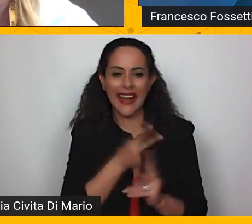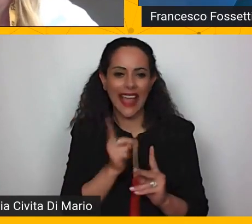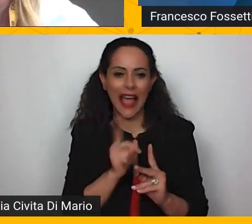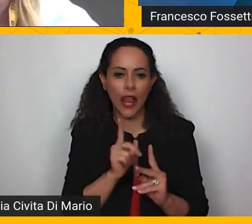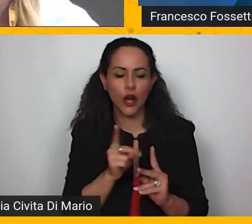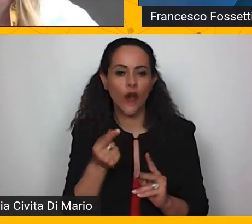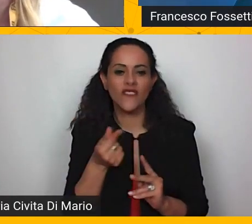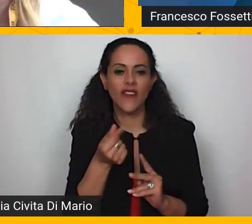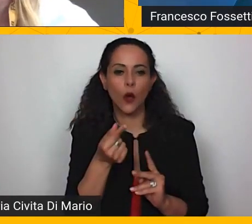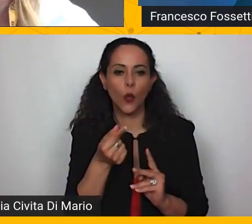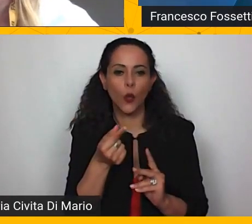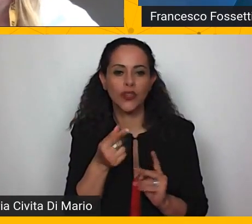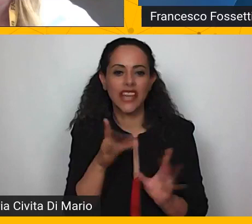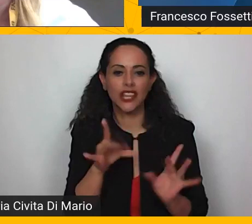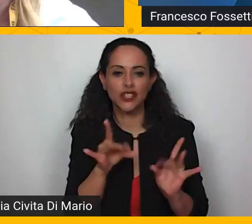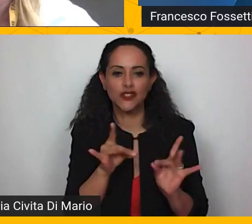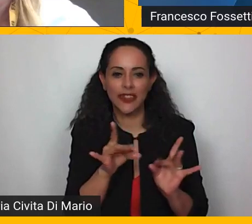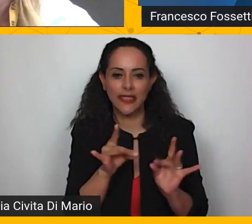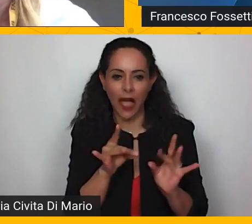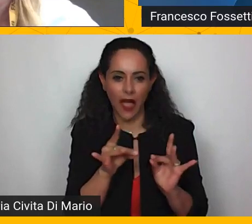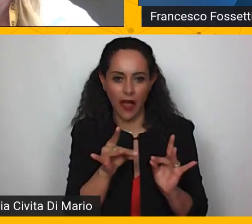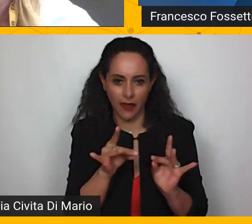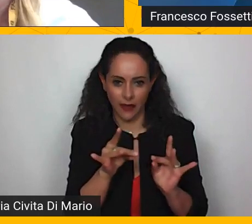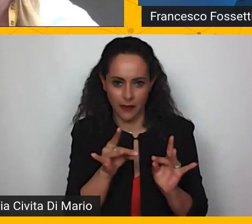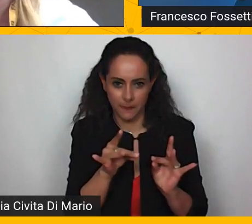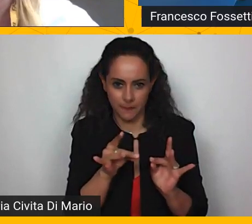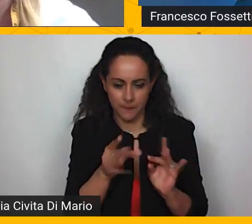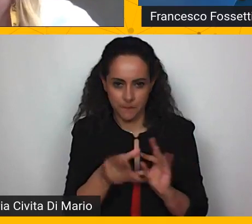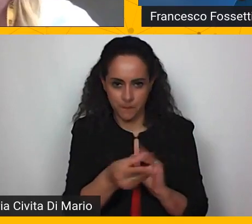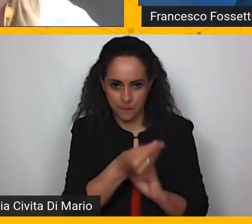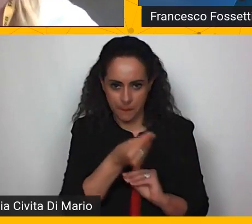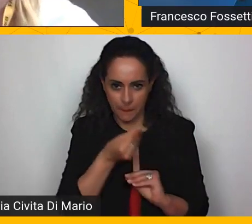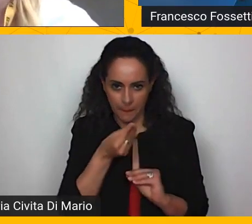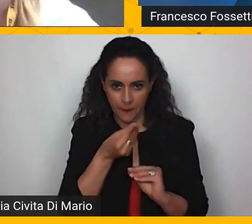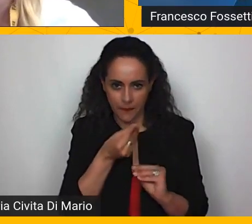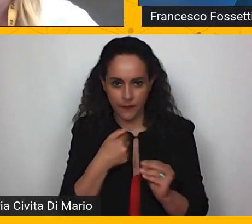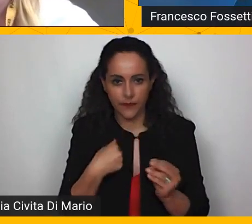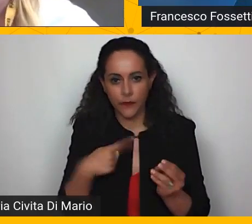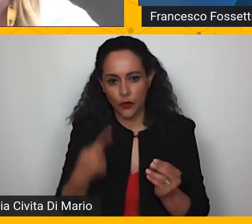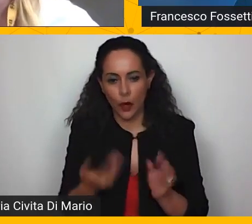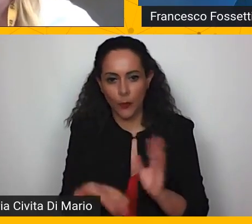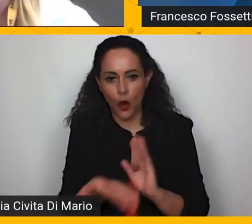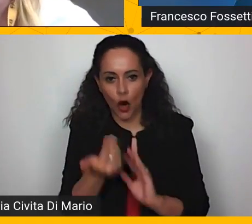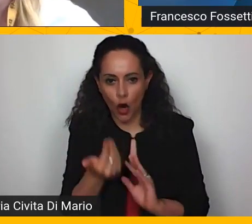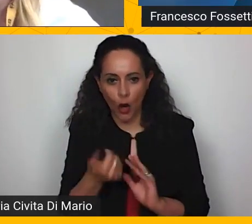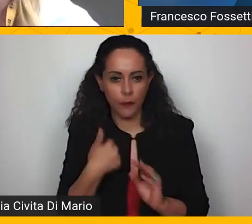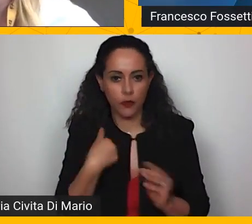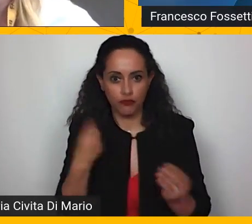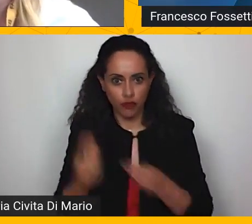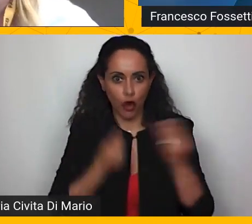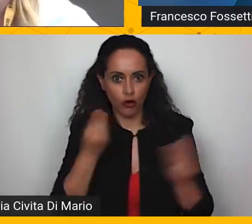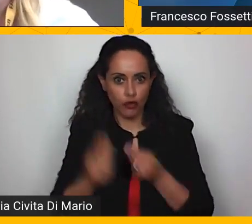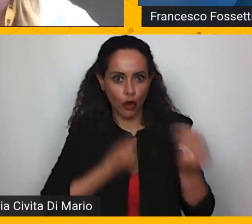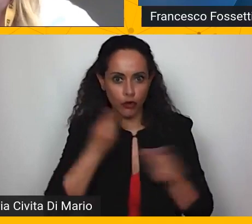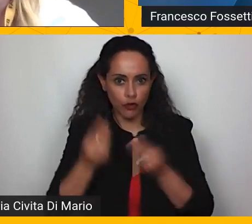reale, valuta digitale all'interno del gioco con la quale puoi acquistare questi